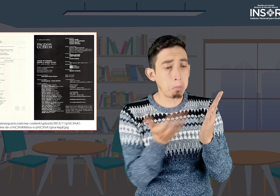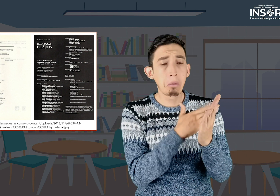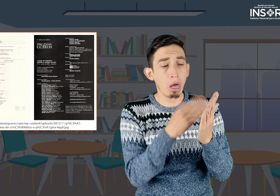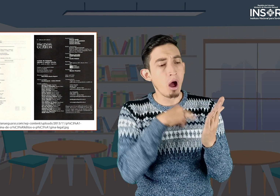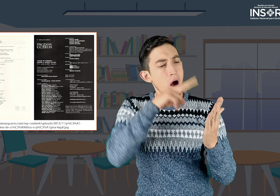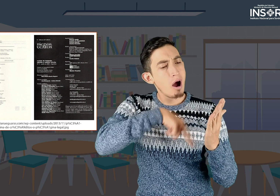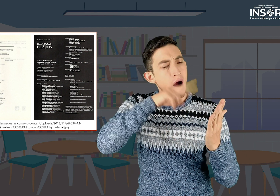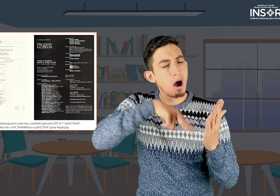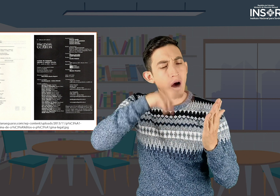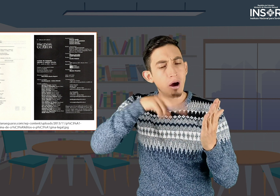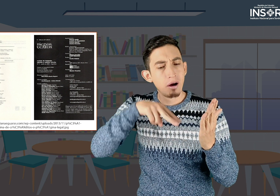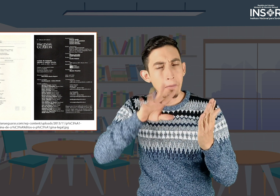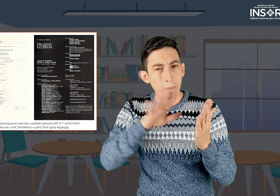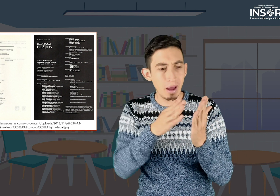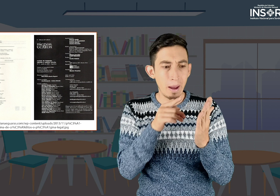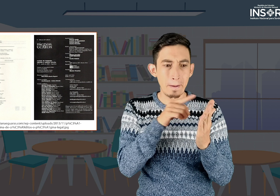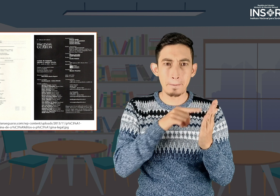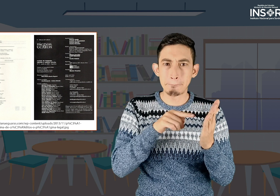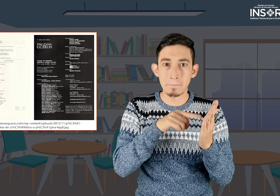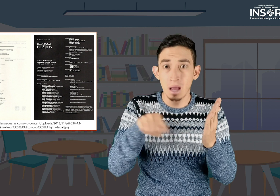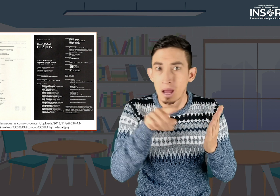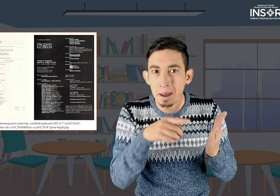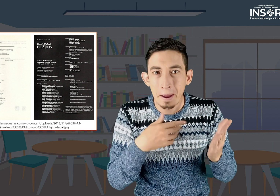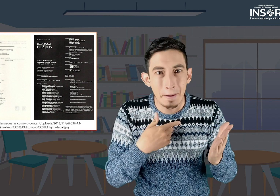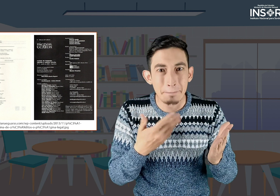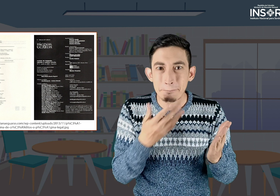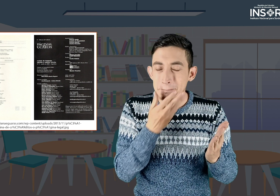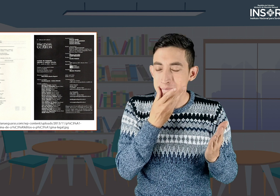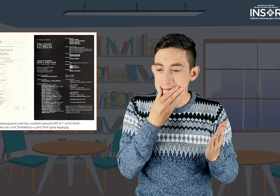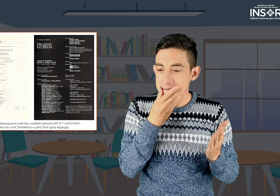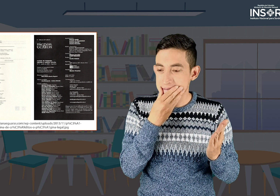pero, generalmente sigo de largo sin leerla con detenimiento, ¿ustedes tampoco?